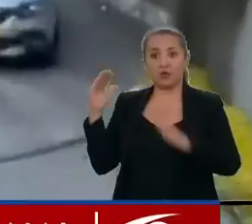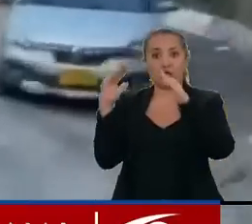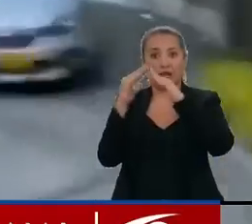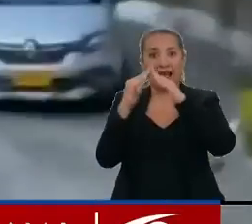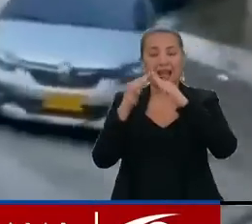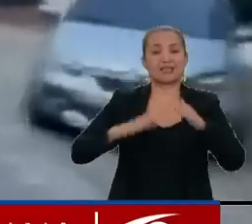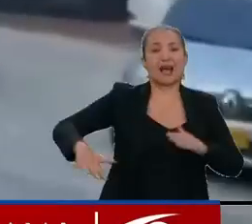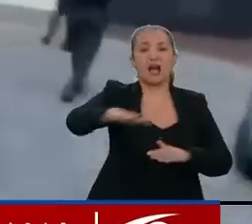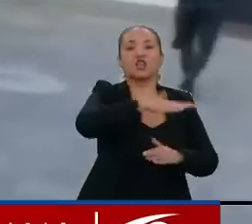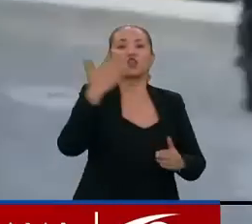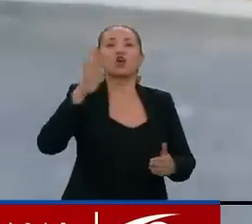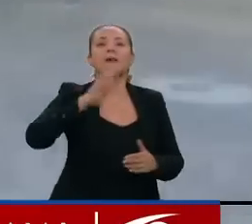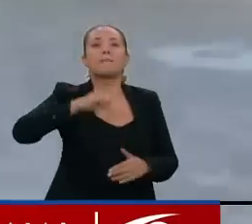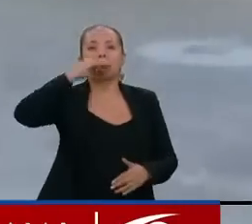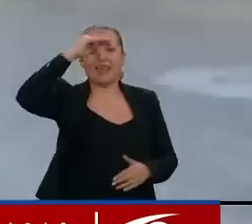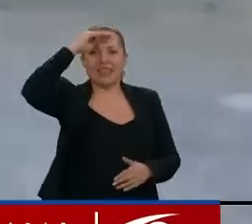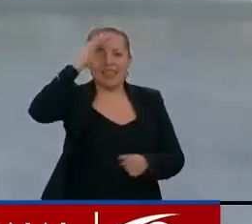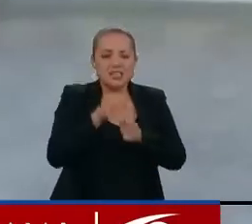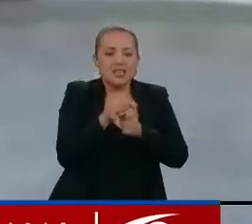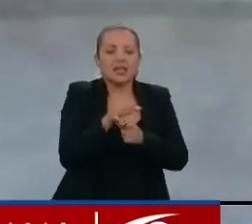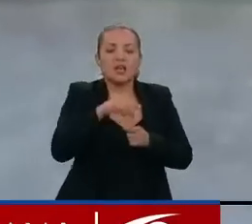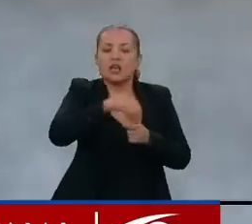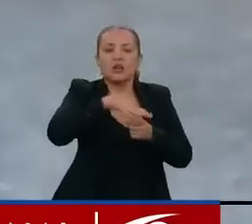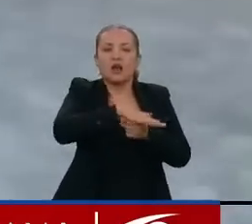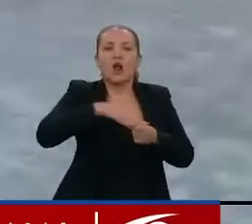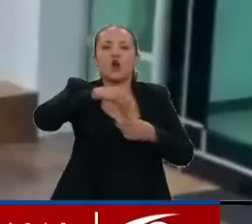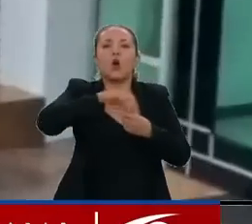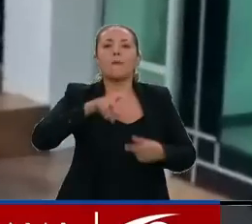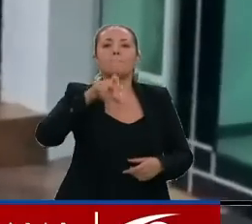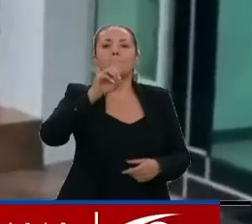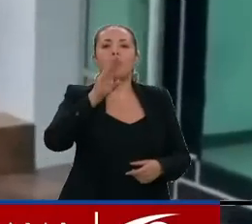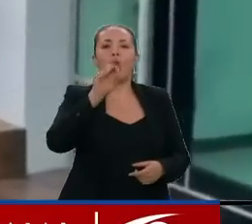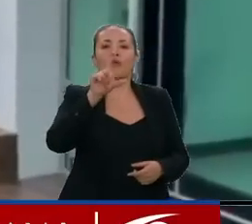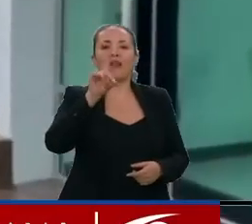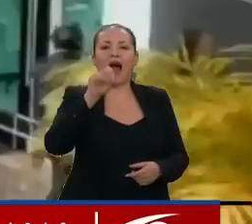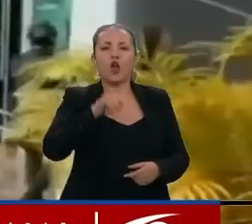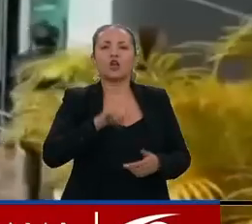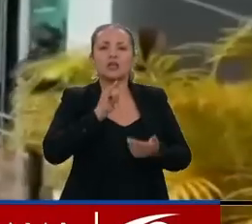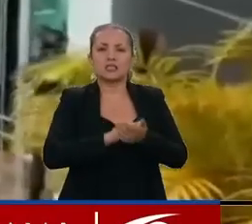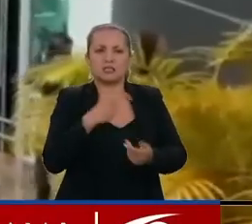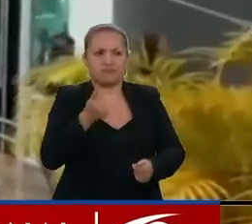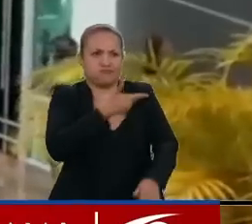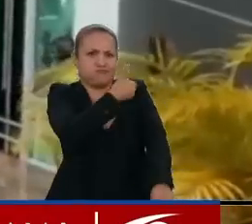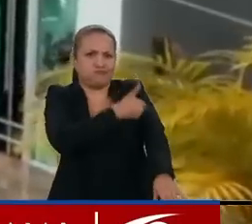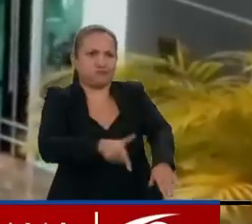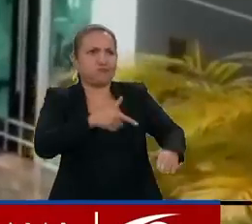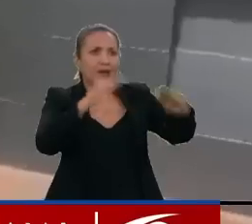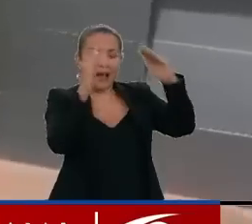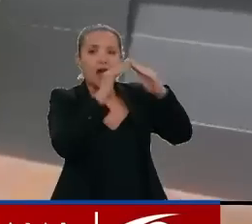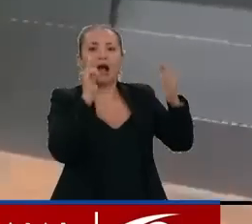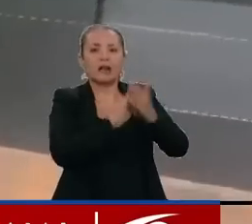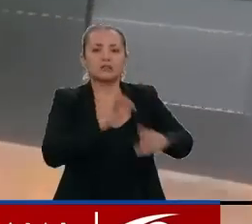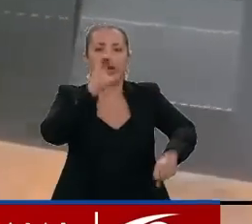policía de Francia, España y Panamá. ))) en esta lujosa vivienda del